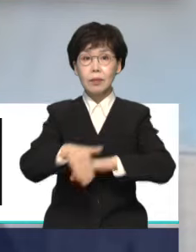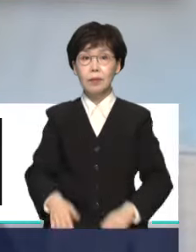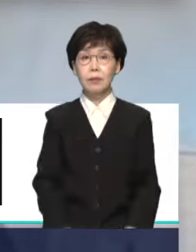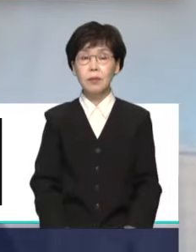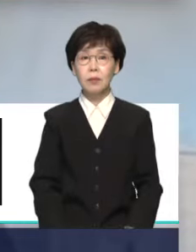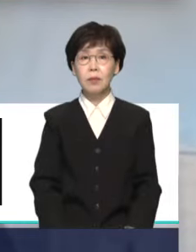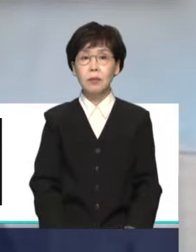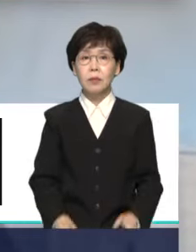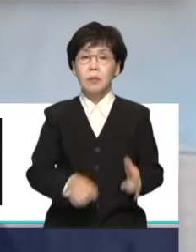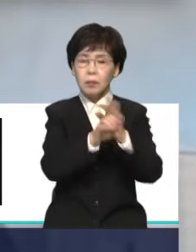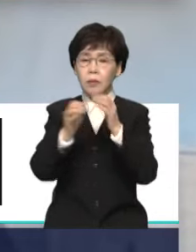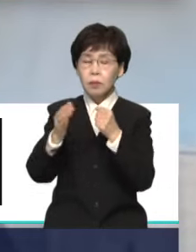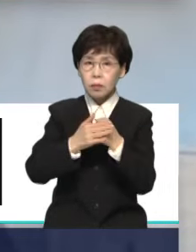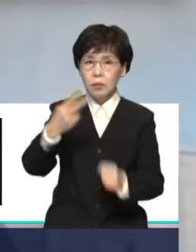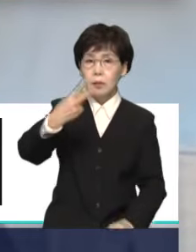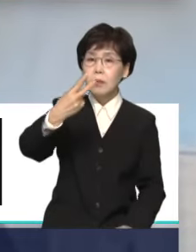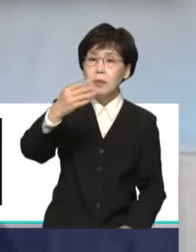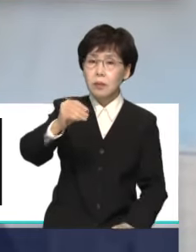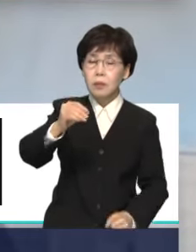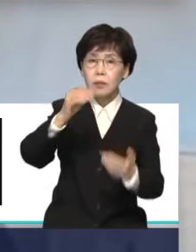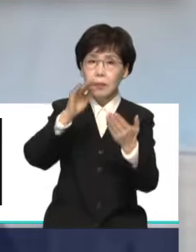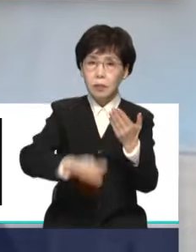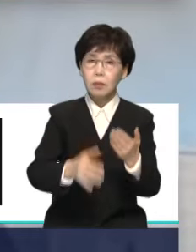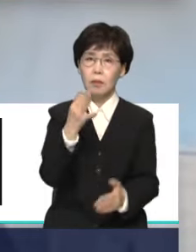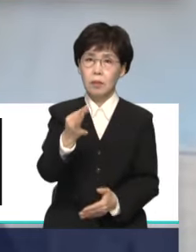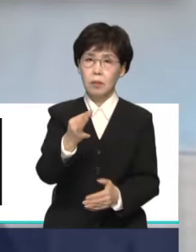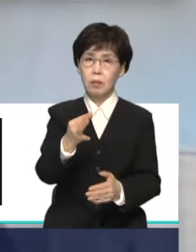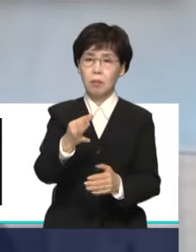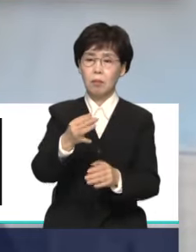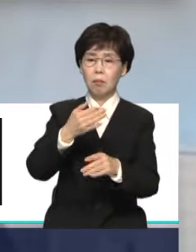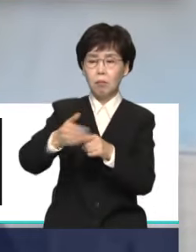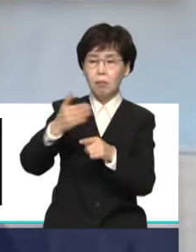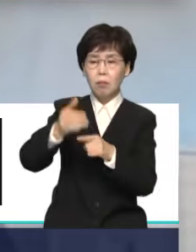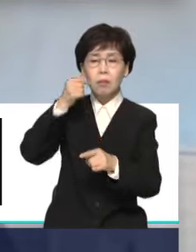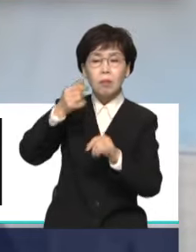(앵커) 코로나로 인해 2천만 원 이하 금액을 연체한 경우 올해 상반기 중 빚을